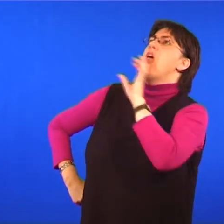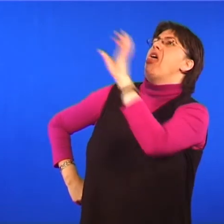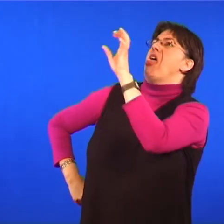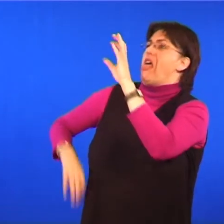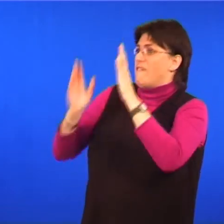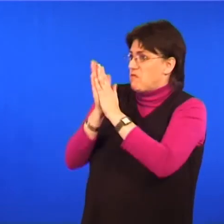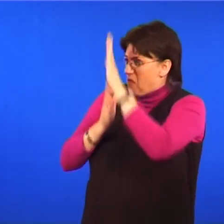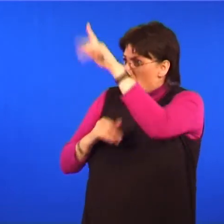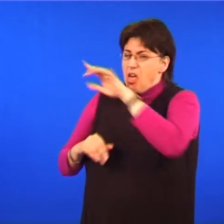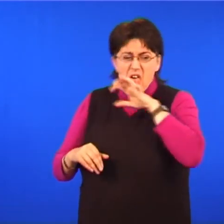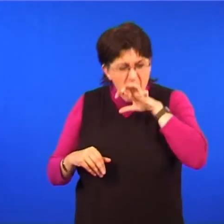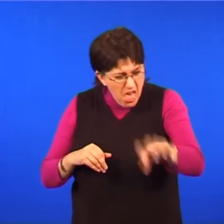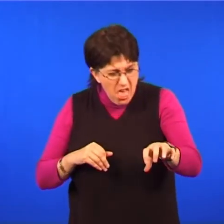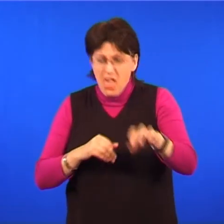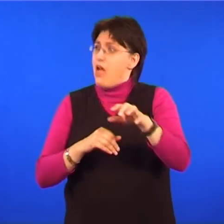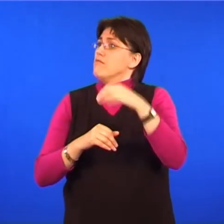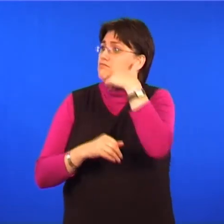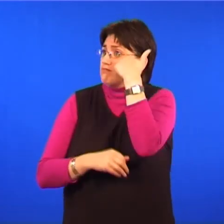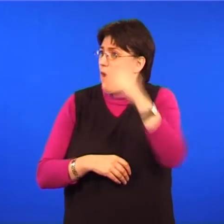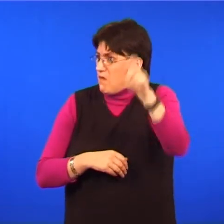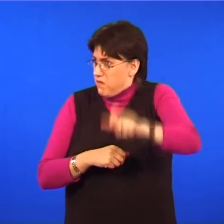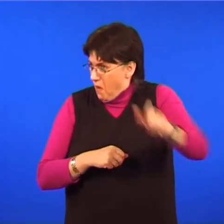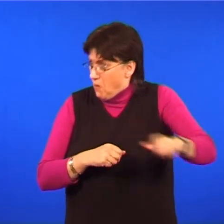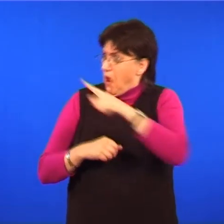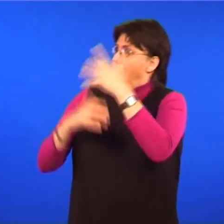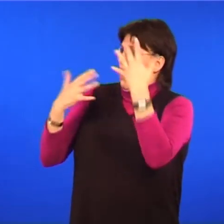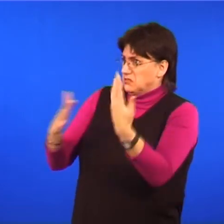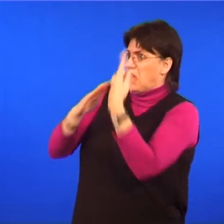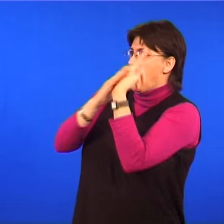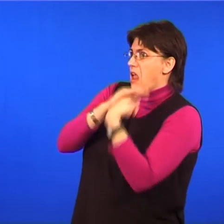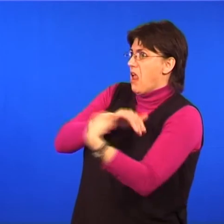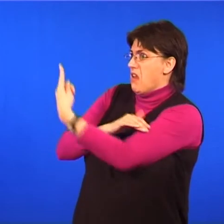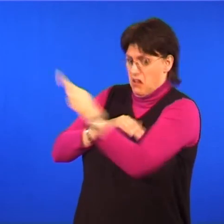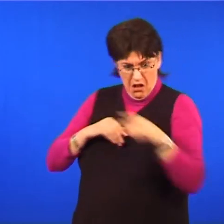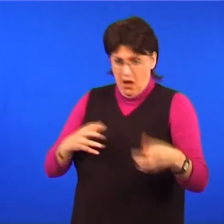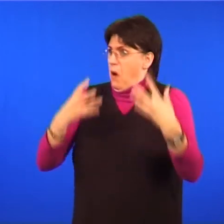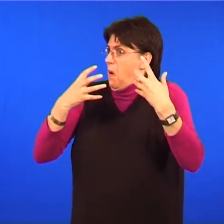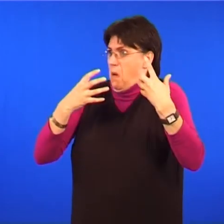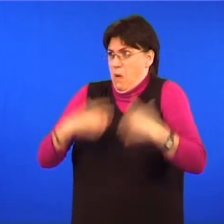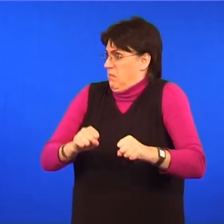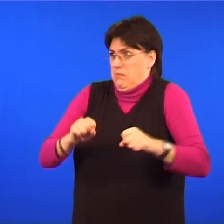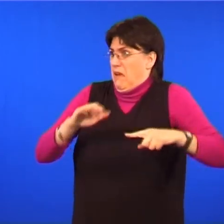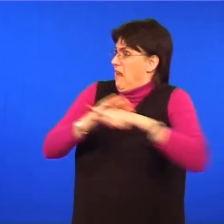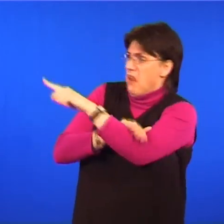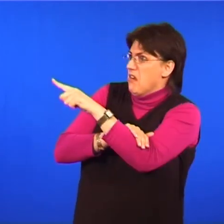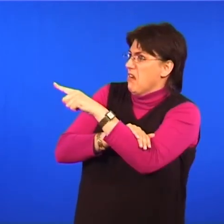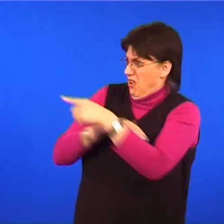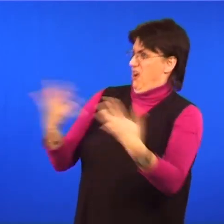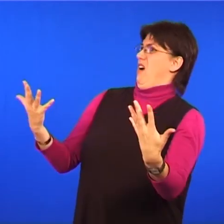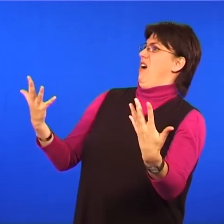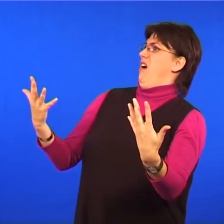Ég vænti þú hafir verið verðari fyrir náðina þegar þú forðum varst að ofsækja guð og góða menn.